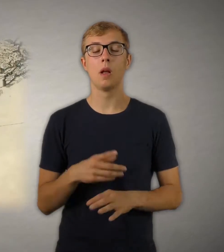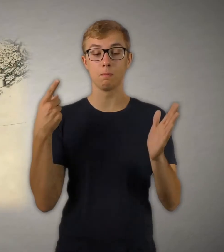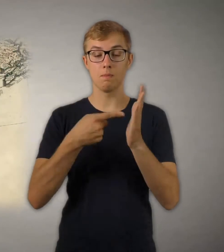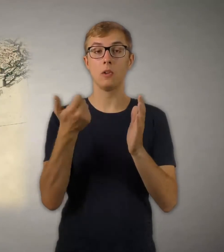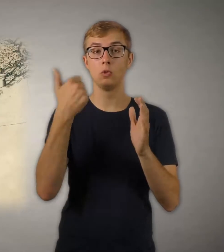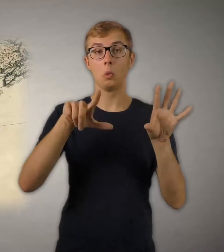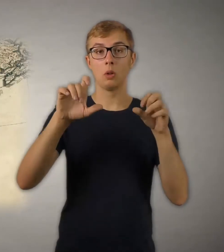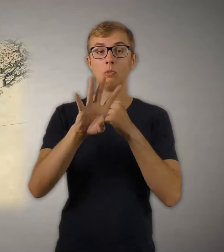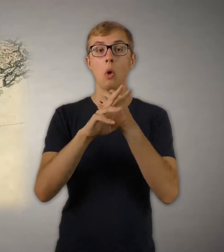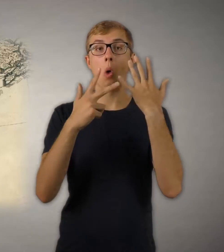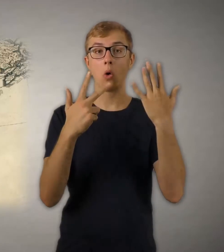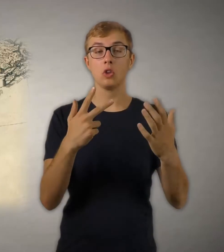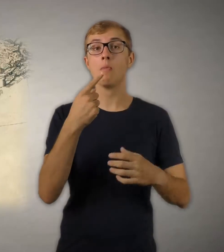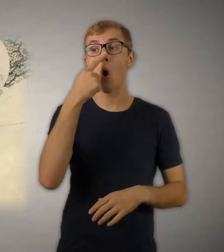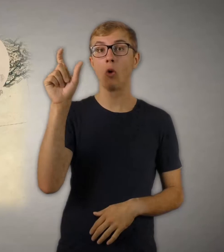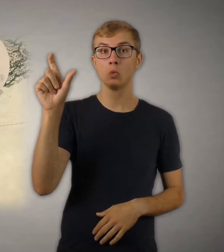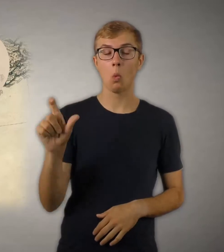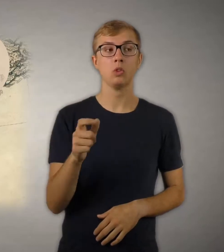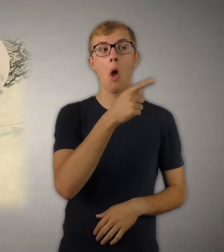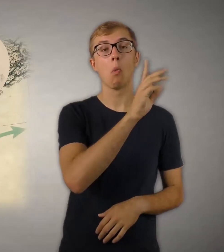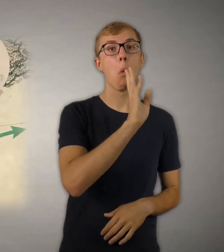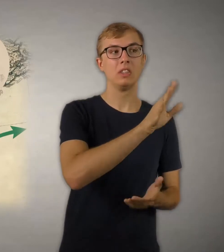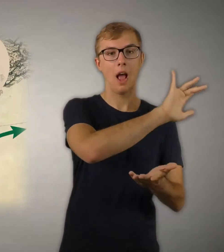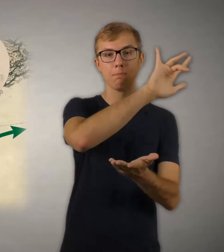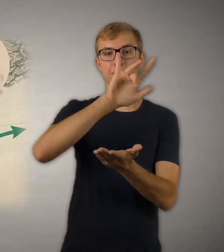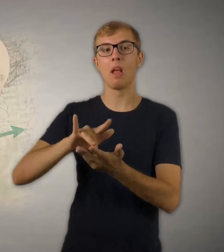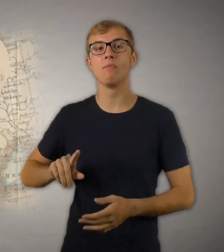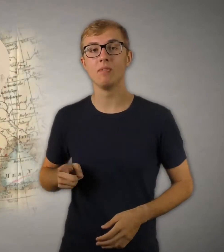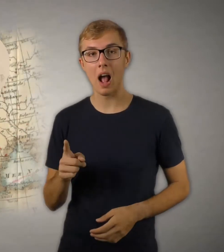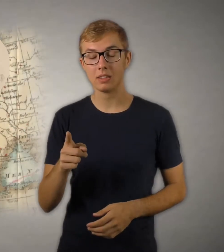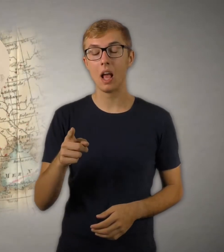W 1798 roku Kościuszko przybył z USA do Francji.